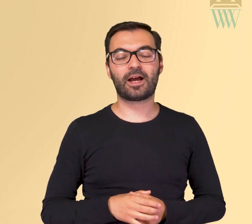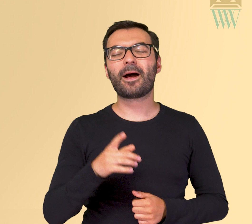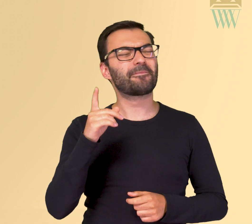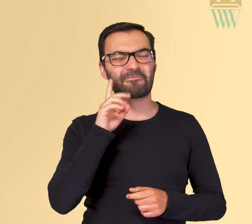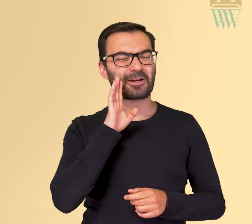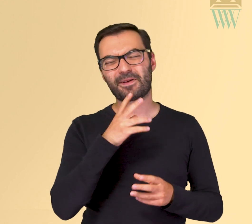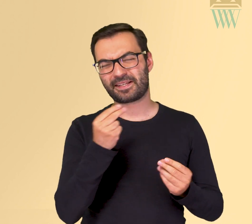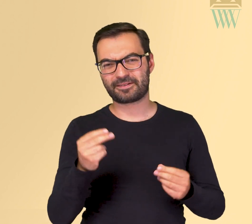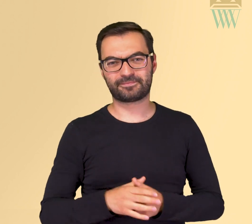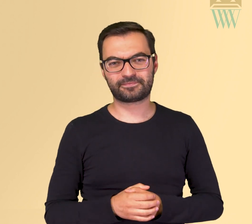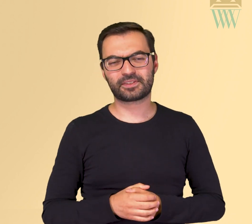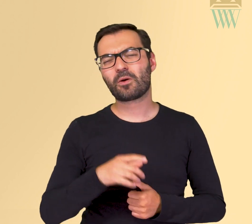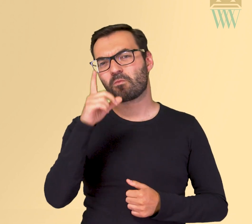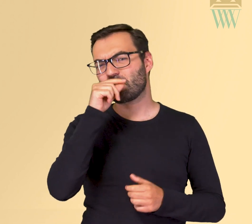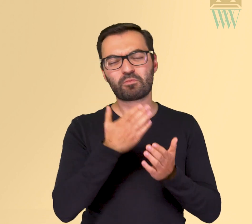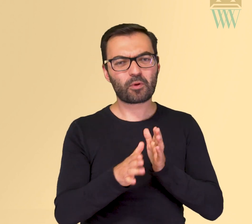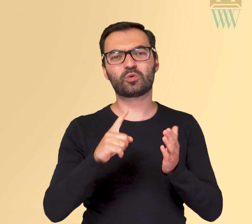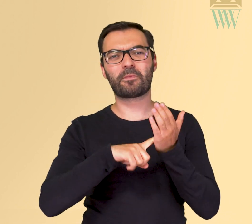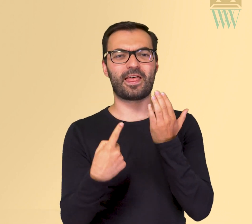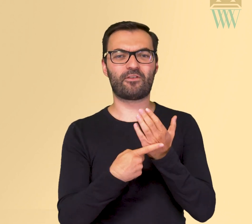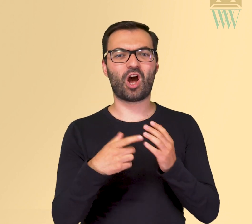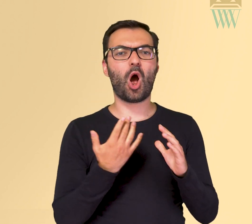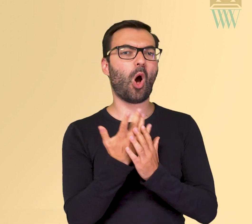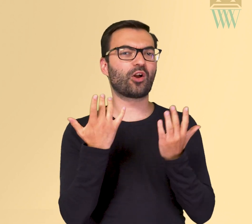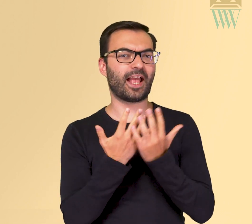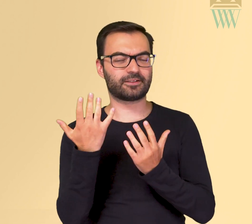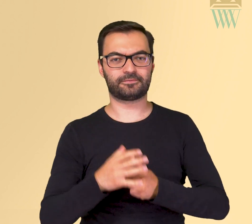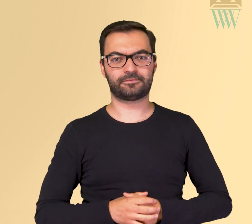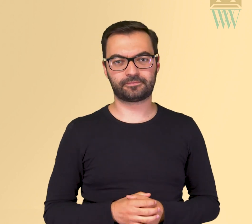Jednak bardziej prawdopodobne, że chodzi tu o alegorię ognia.